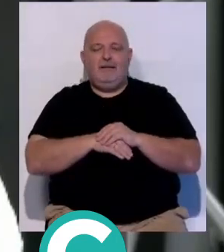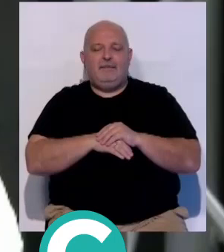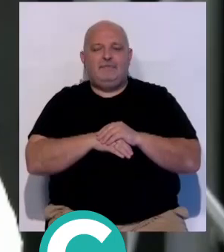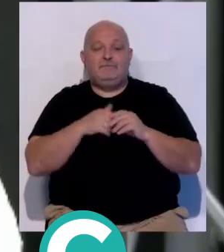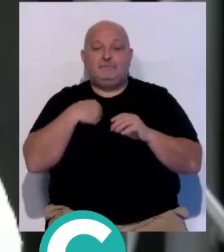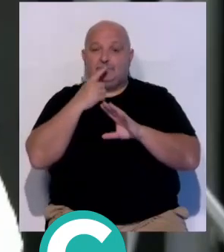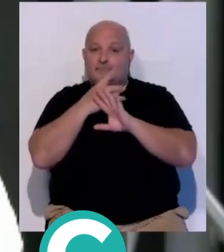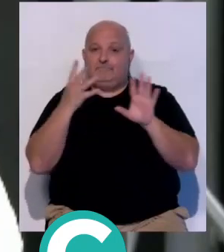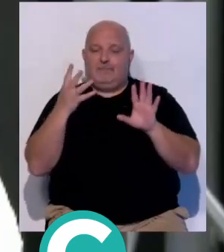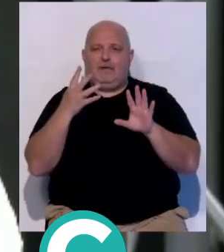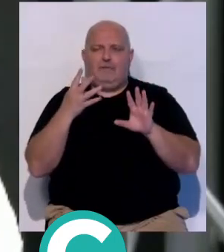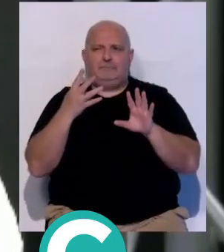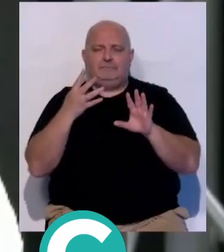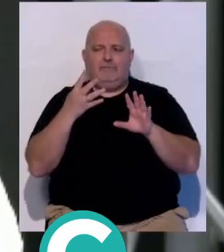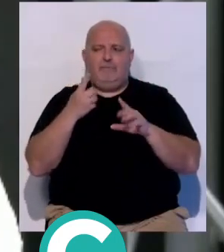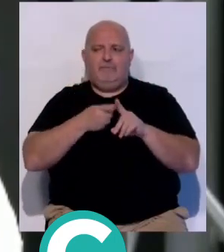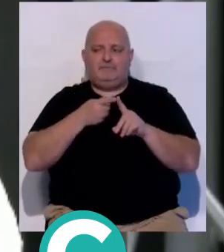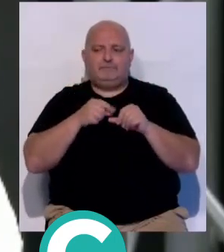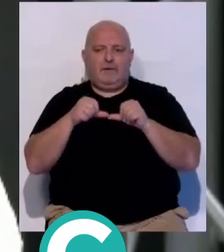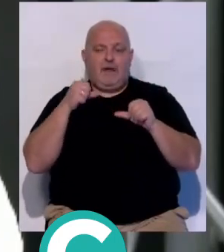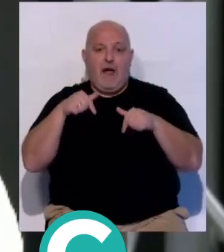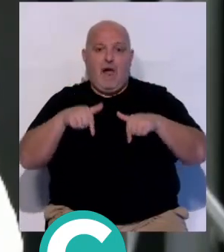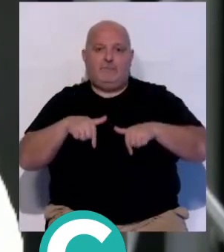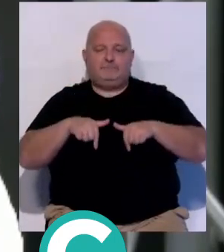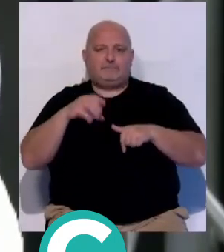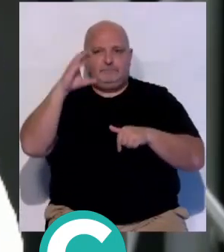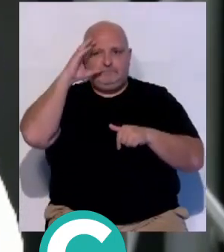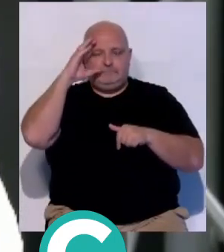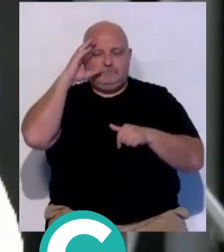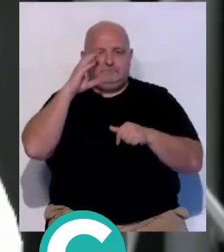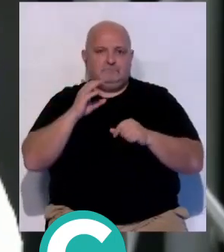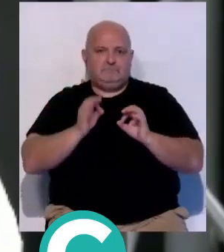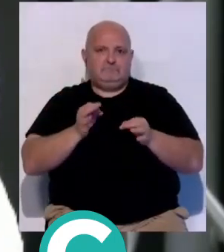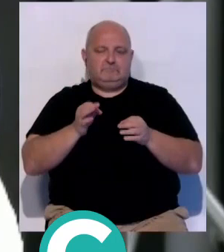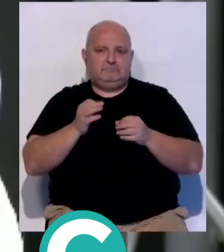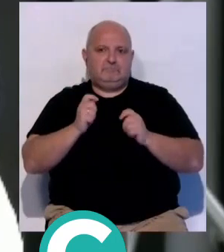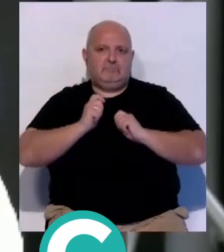en la vida y ahora la escucho por ahí sinceramente se me se me puede pasar